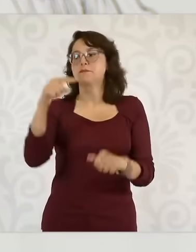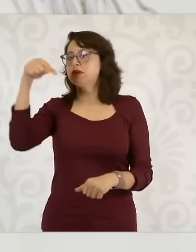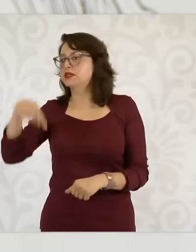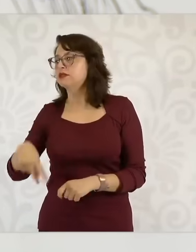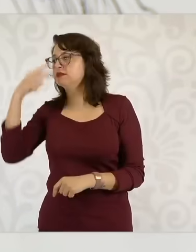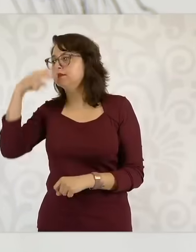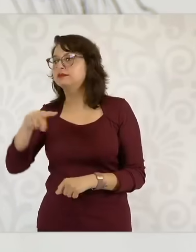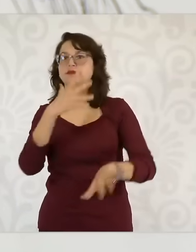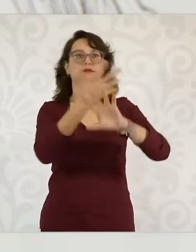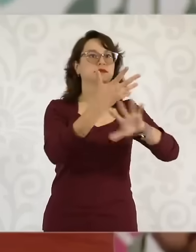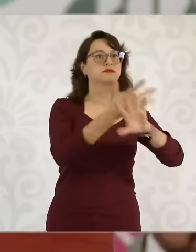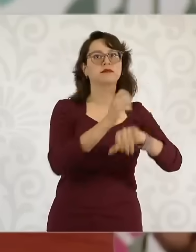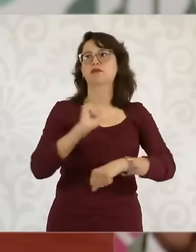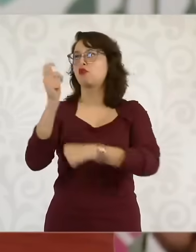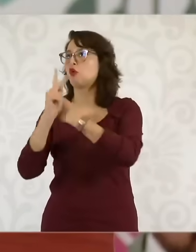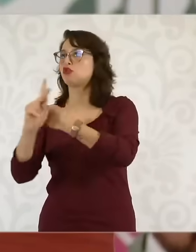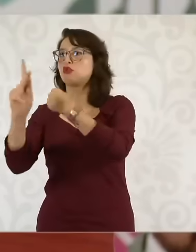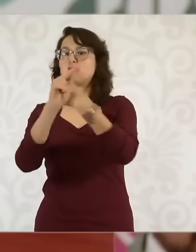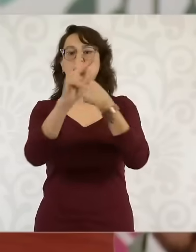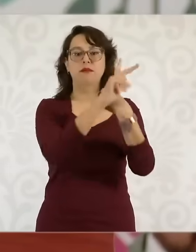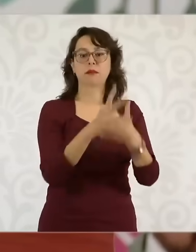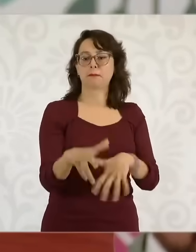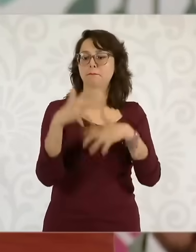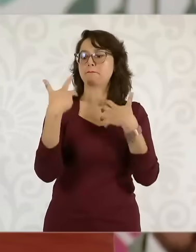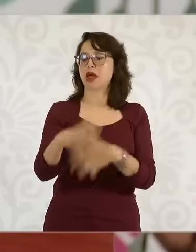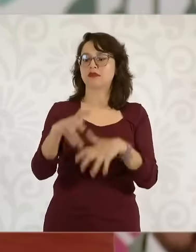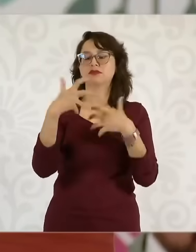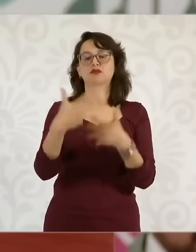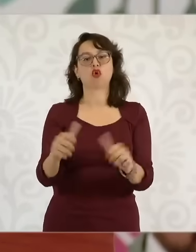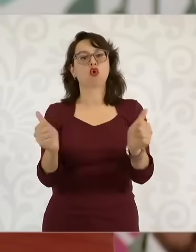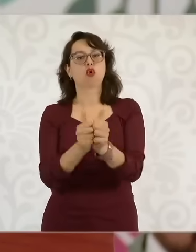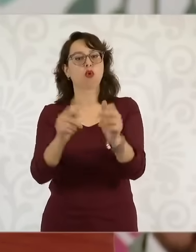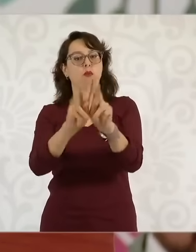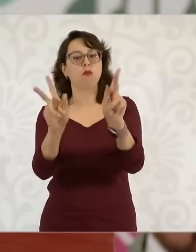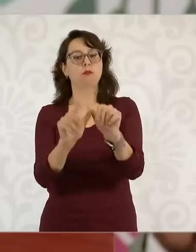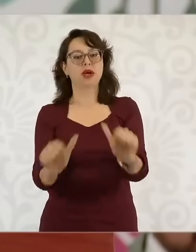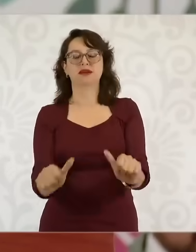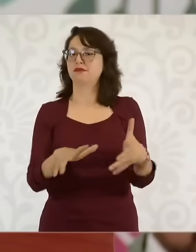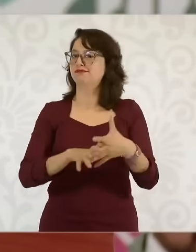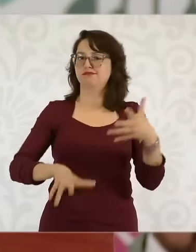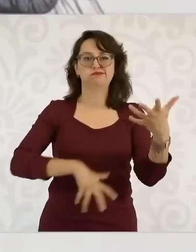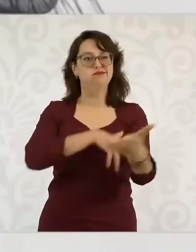cualquier lugar del mundo No estamos de acuerdo con acciones violentas Nunca hemos estado de